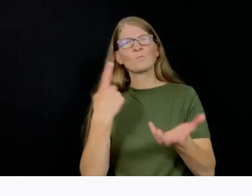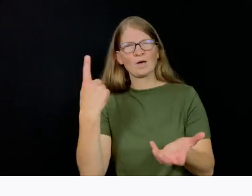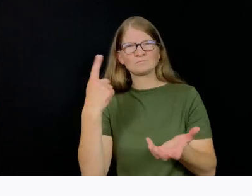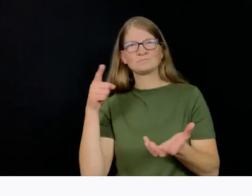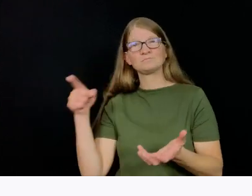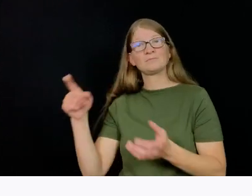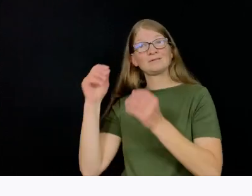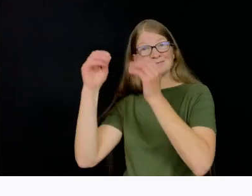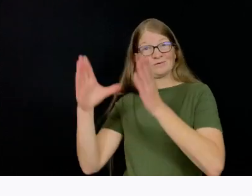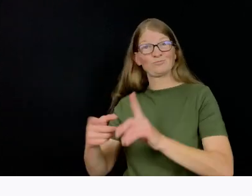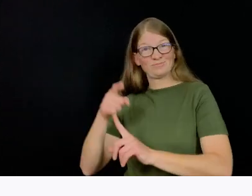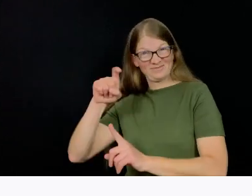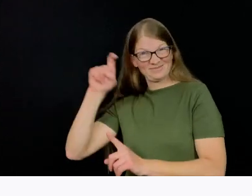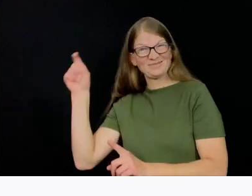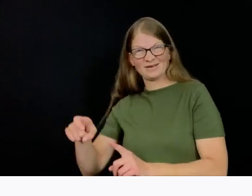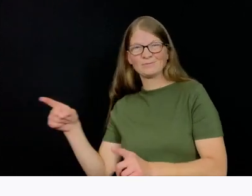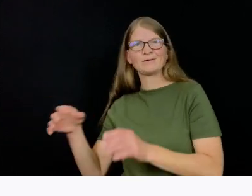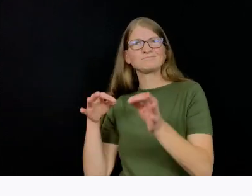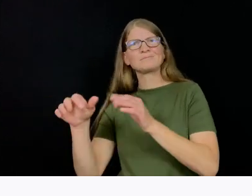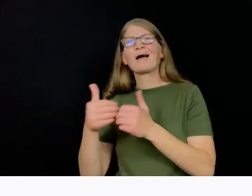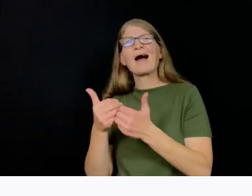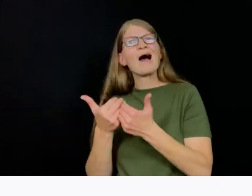لدمج الواقع المعزّز في خطط الدروس التي يقدّمها